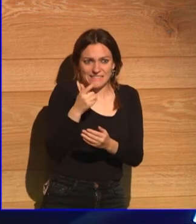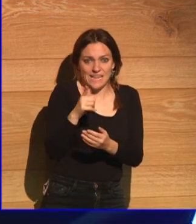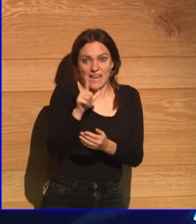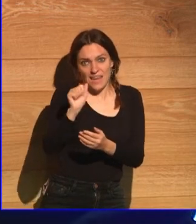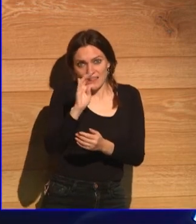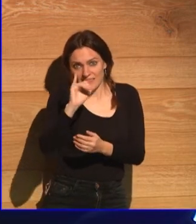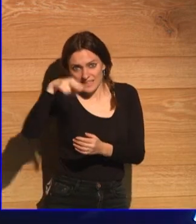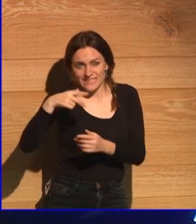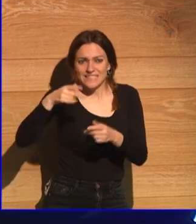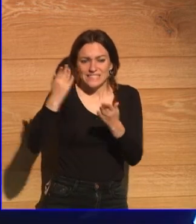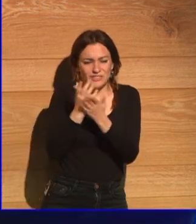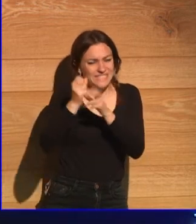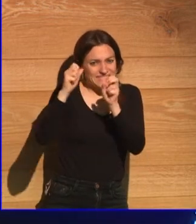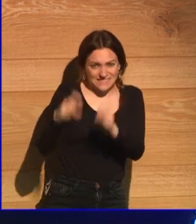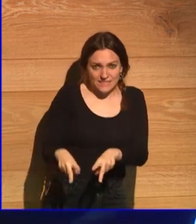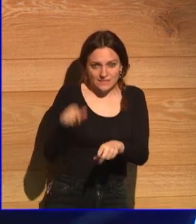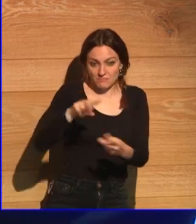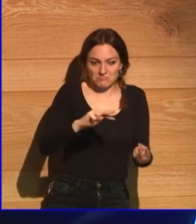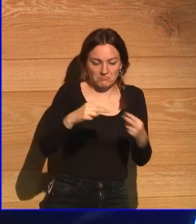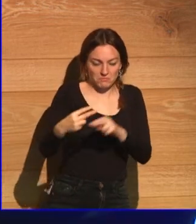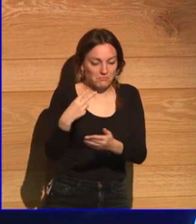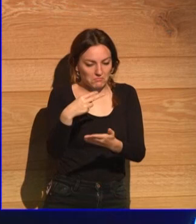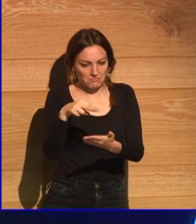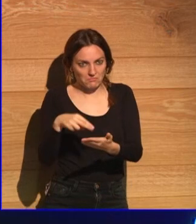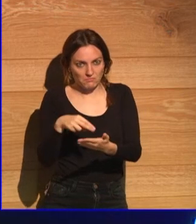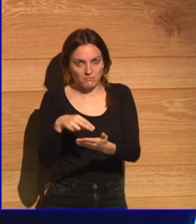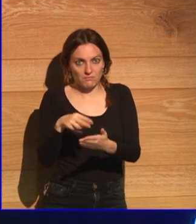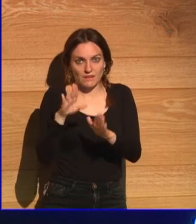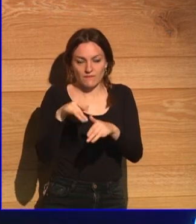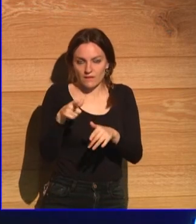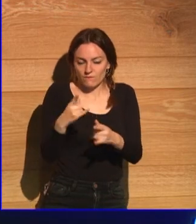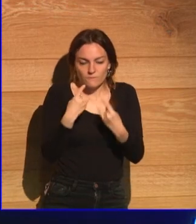había leído esa traducción y había quedado totalmente cautivada por el poema.